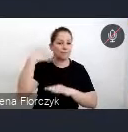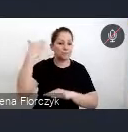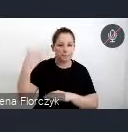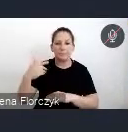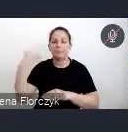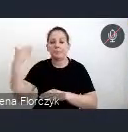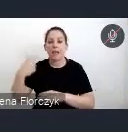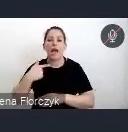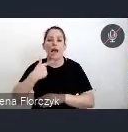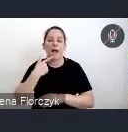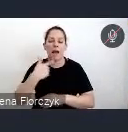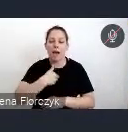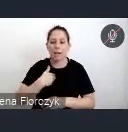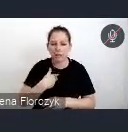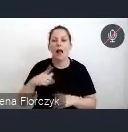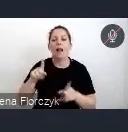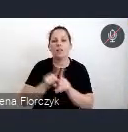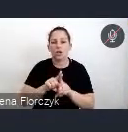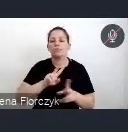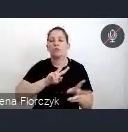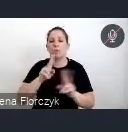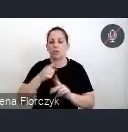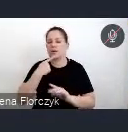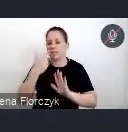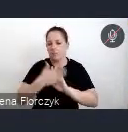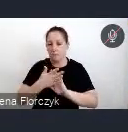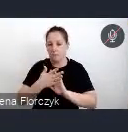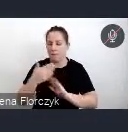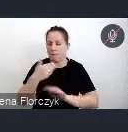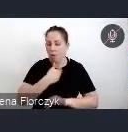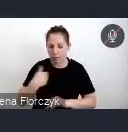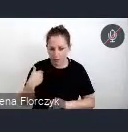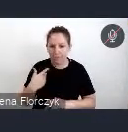ale zrobiliśmy tłumaczenie na język polski. Będzie to tłumaczenie na żywo.